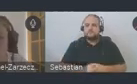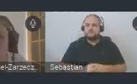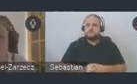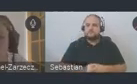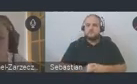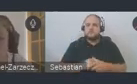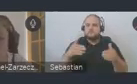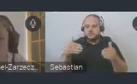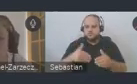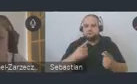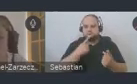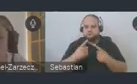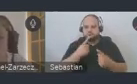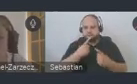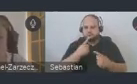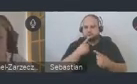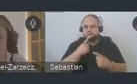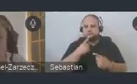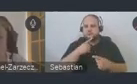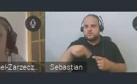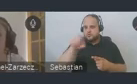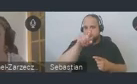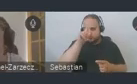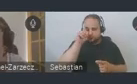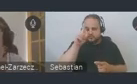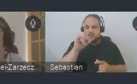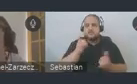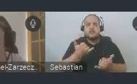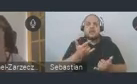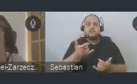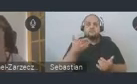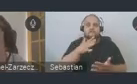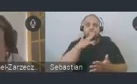Można porozmawiać z uczestnikami, jak mogą tę wiedzę wykorzystać.